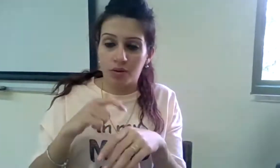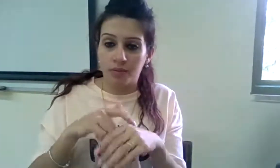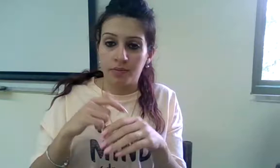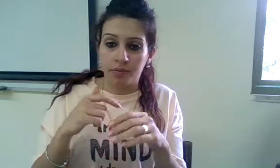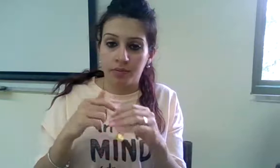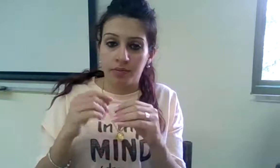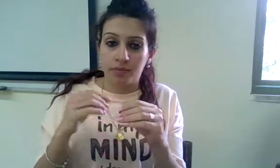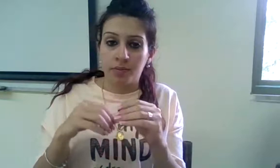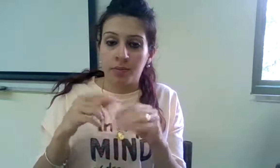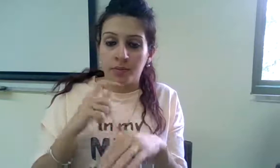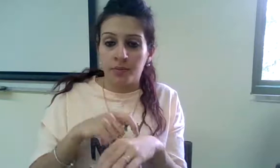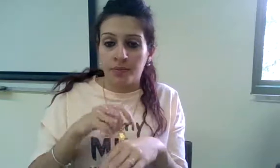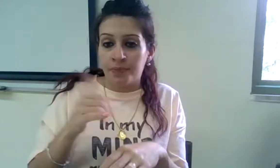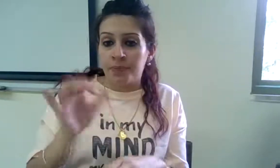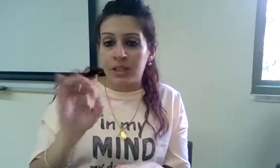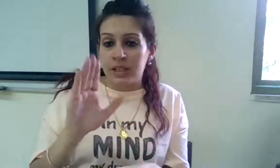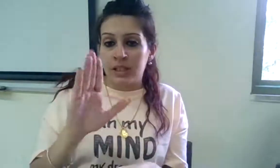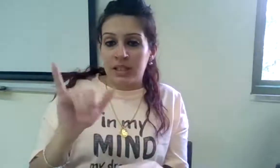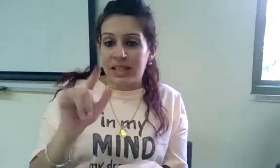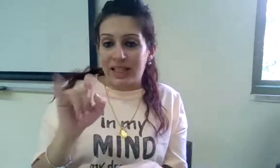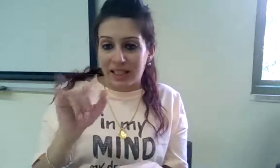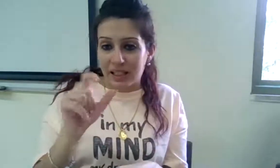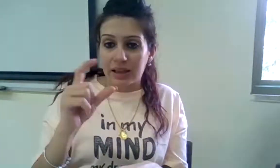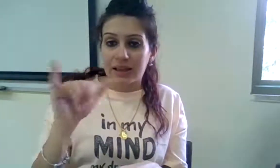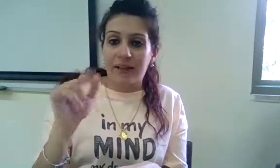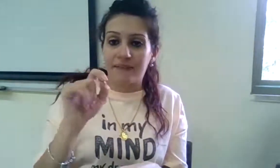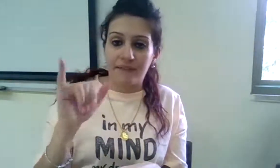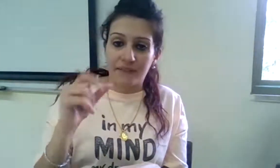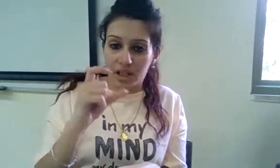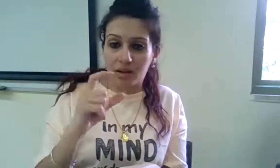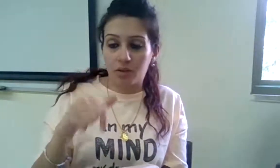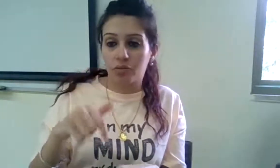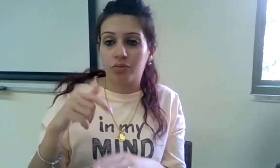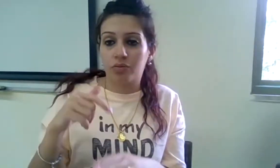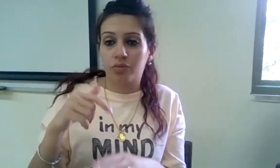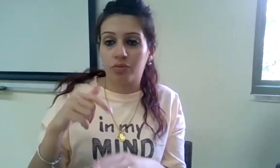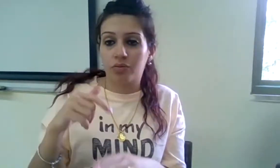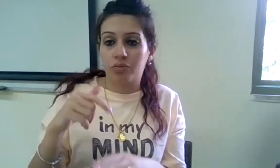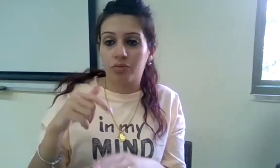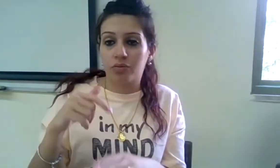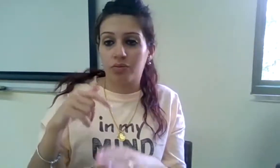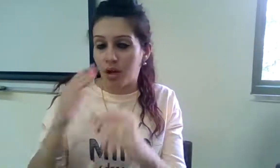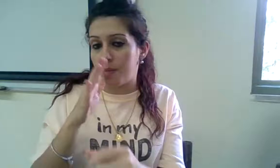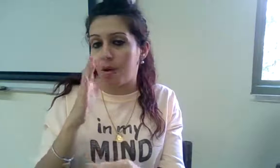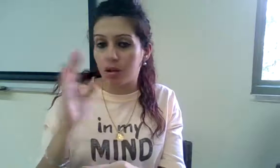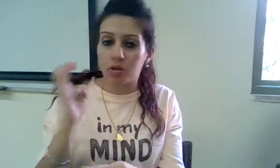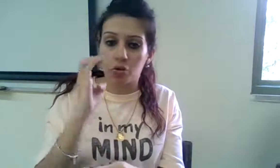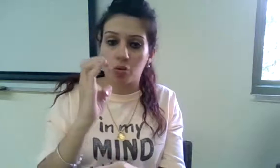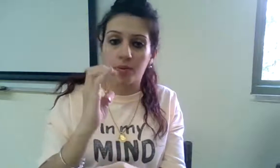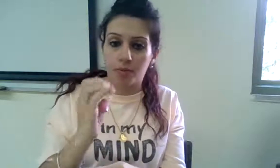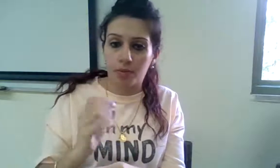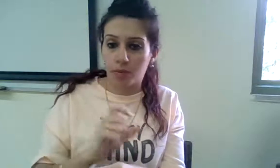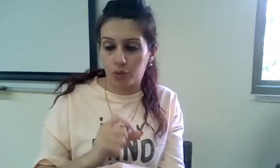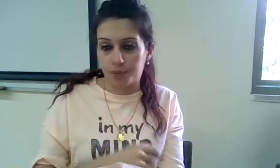كل شيء يتعلمه الطفل في أي يوم هو شيء إيجابي من اجل الحفاظ على صحته وصحة الأهل النفسية والجسدية